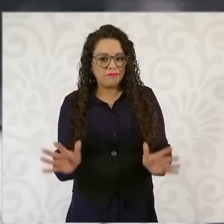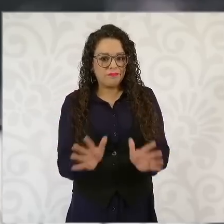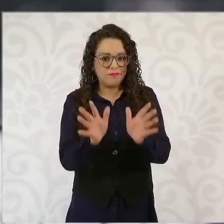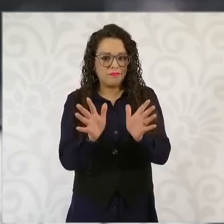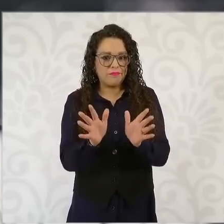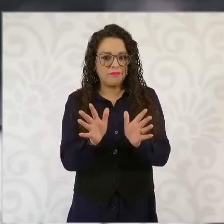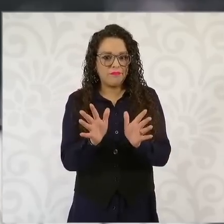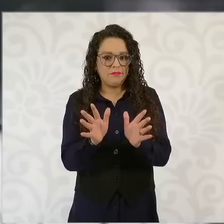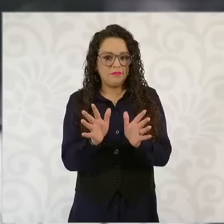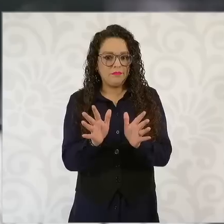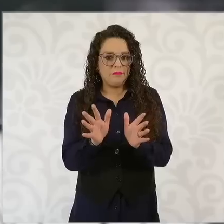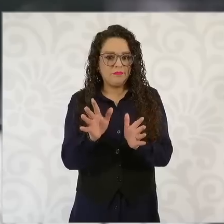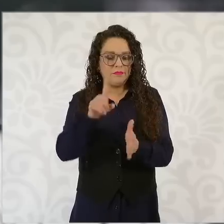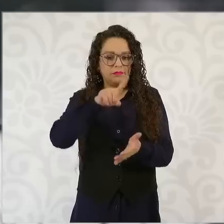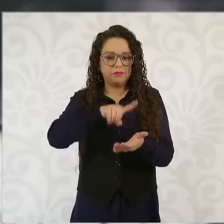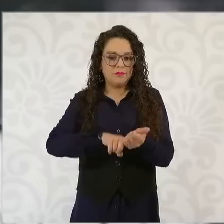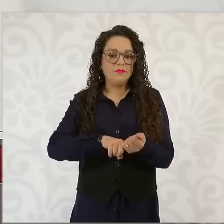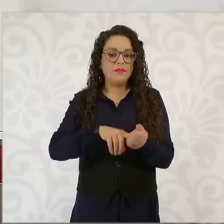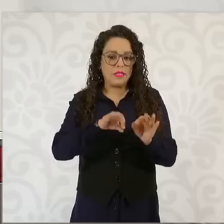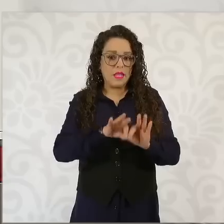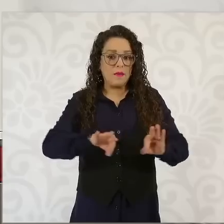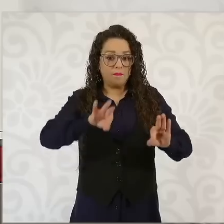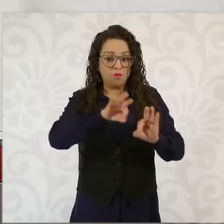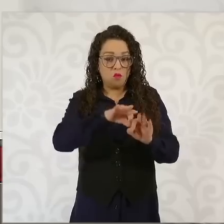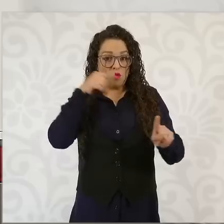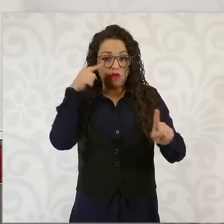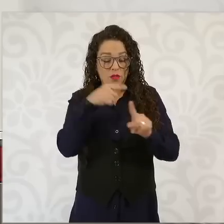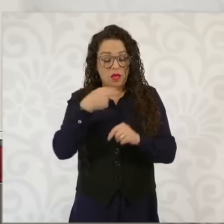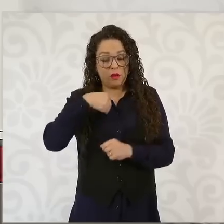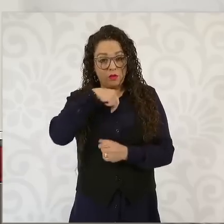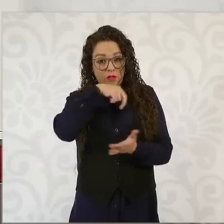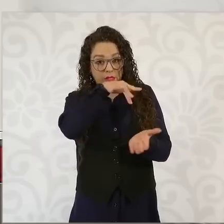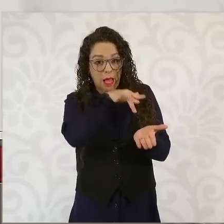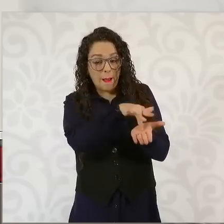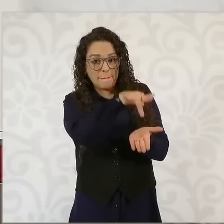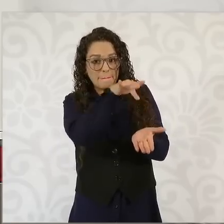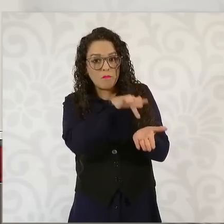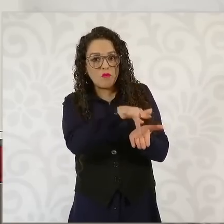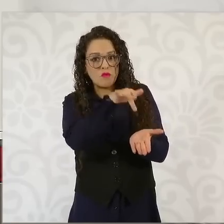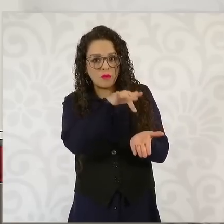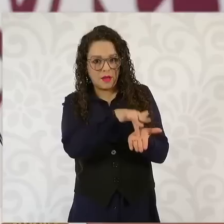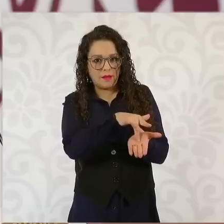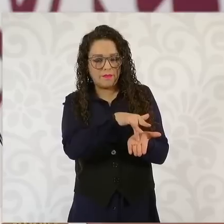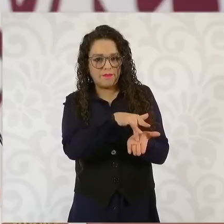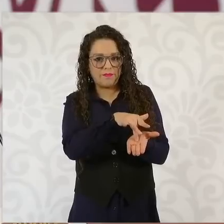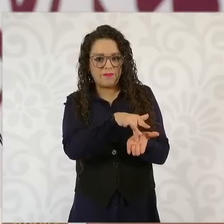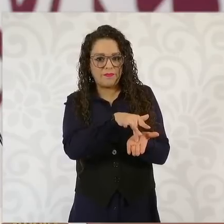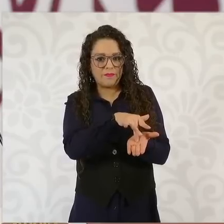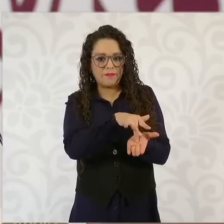otro de Los ejes importantes en los que estamos apoyando por lo que Nuestro objetivo es muy claro